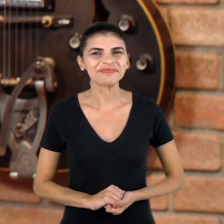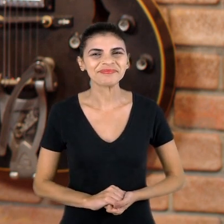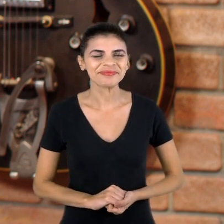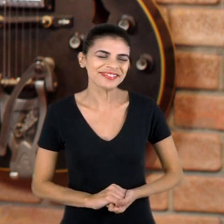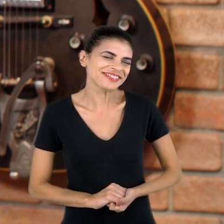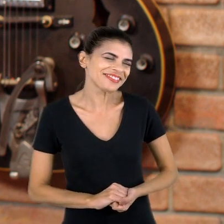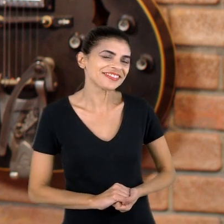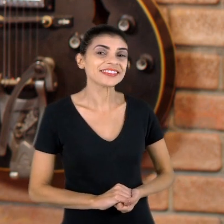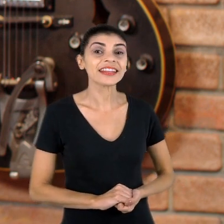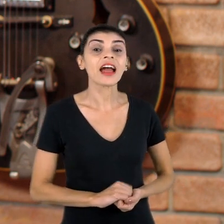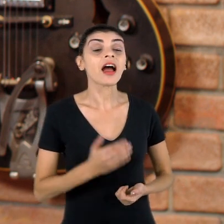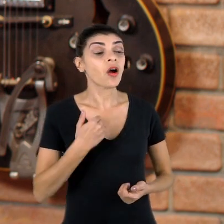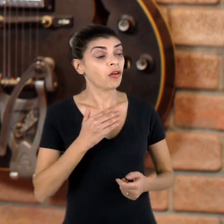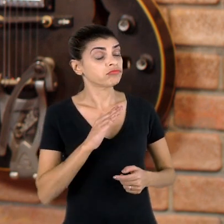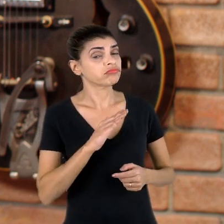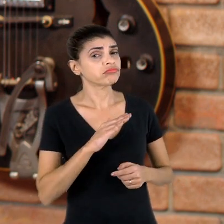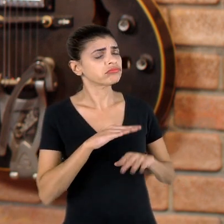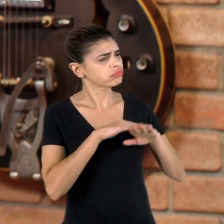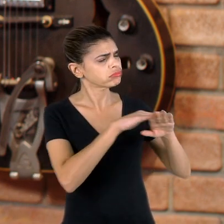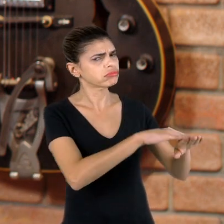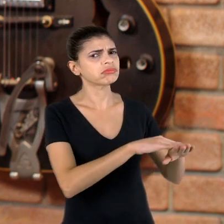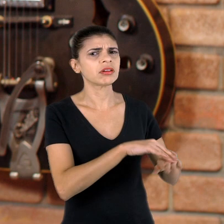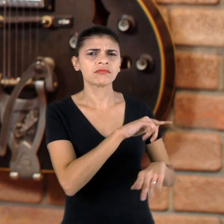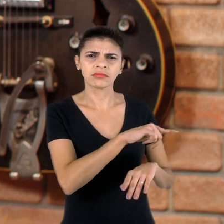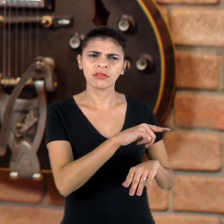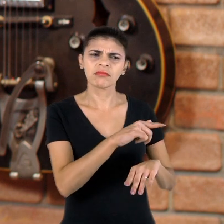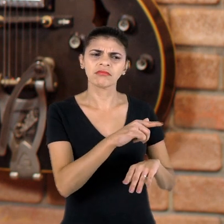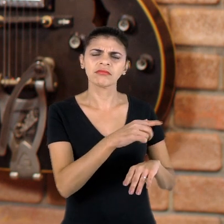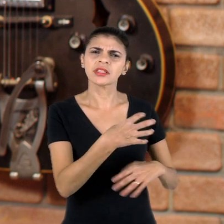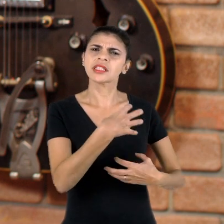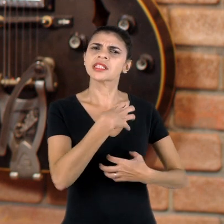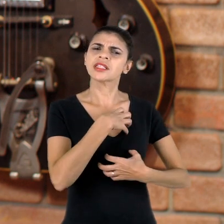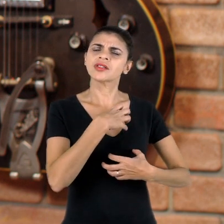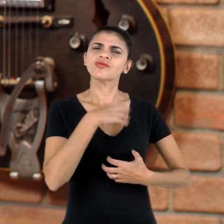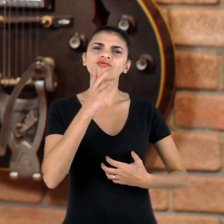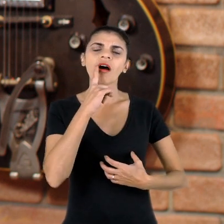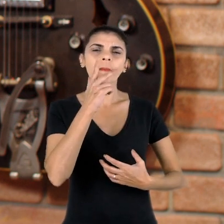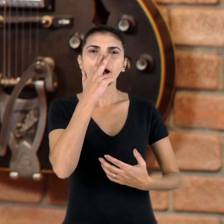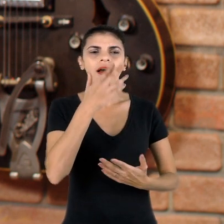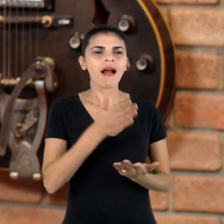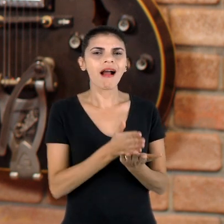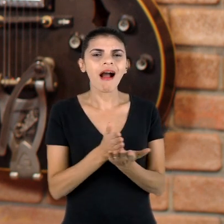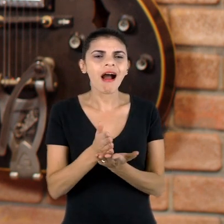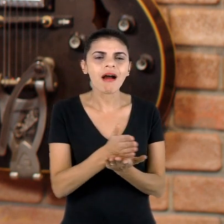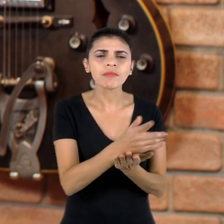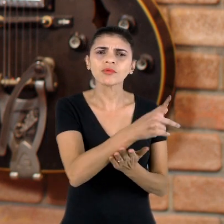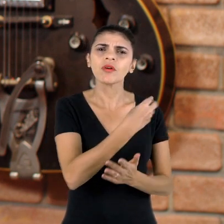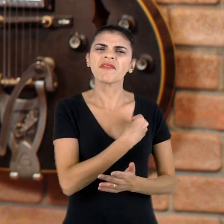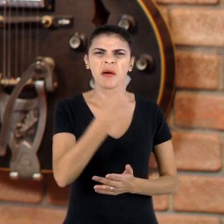Você falou que... que se sentiu encaminhada, mas tem um momento na sua vida em que pensou em ser arquiteta.